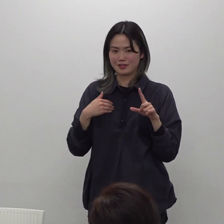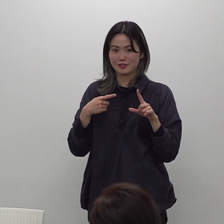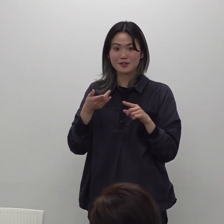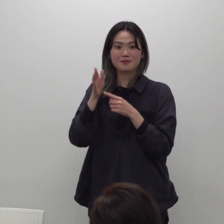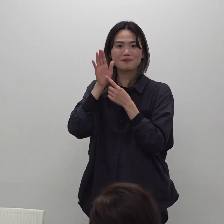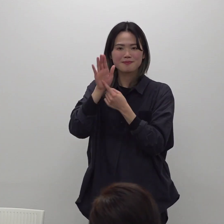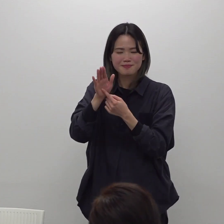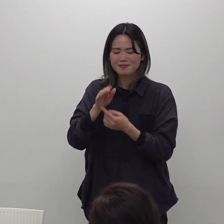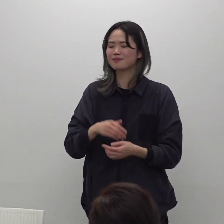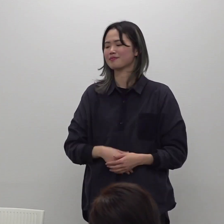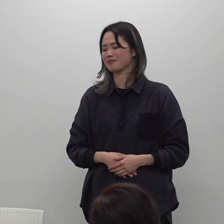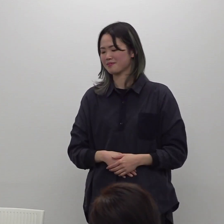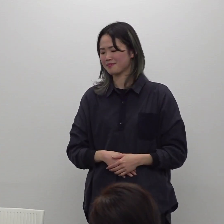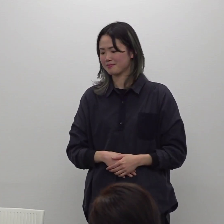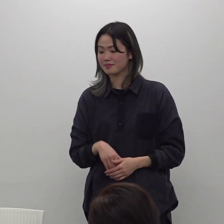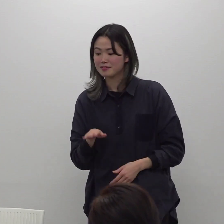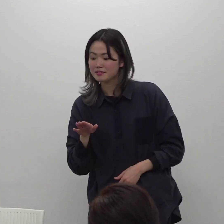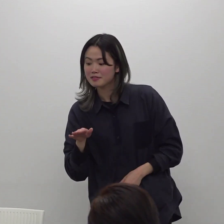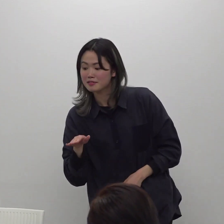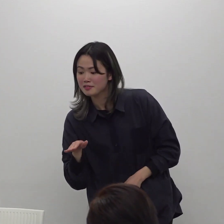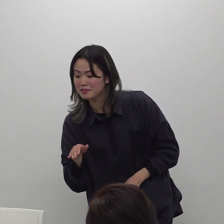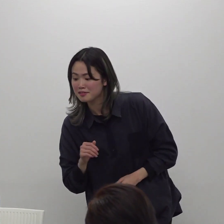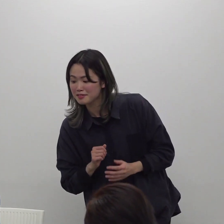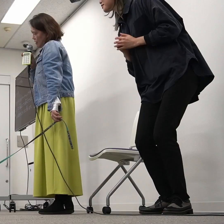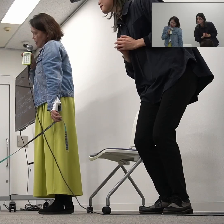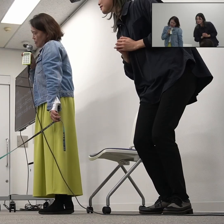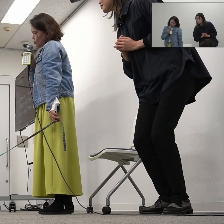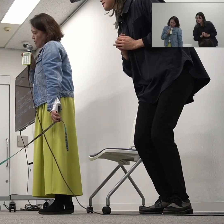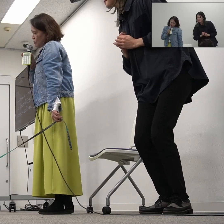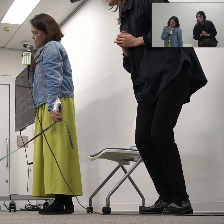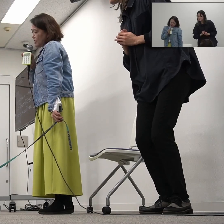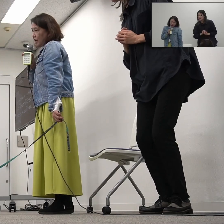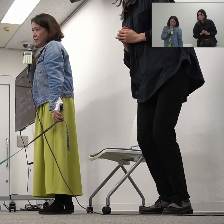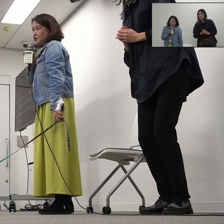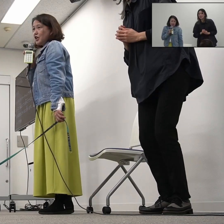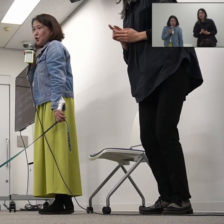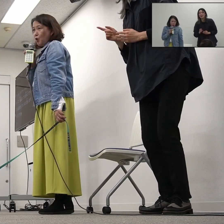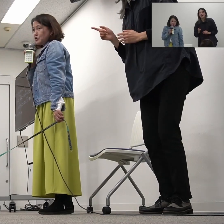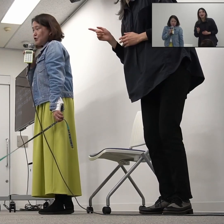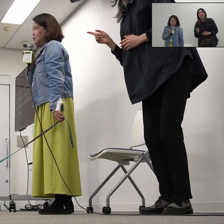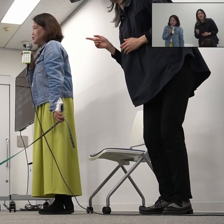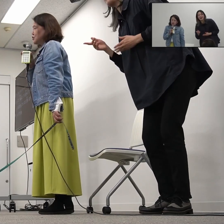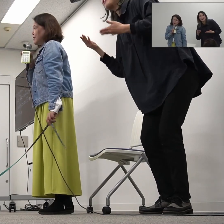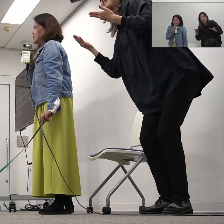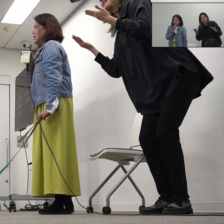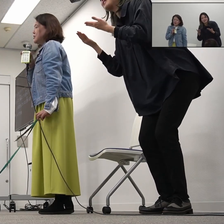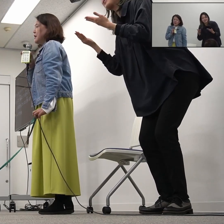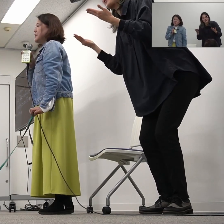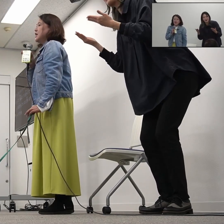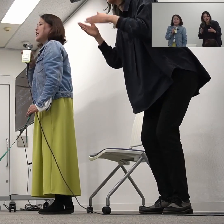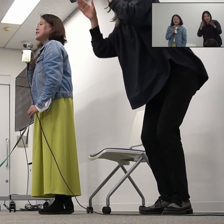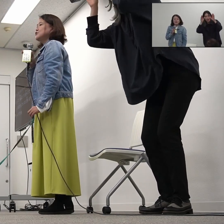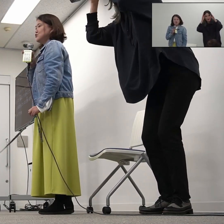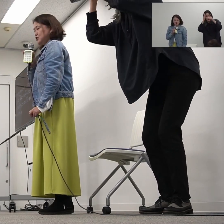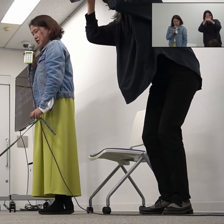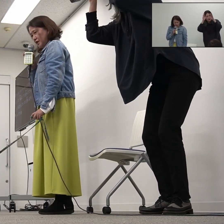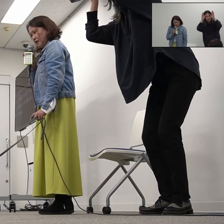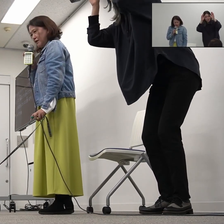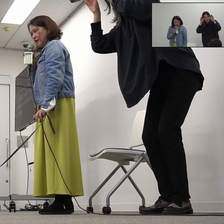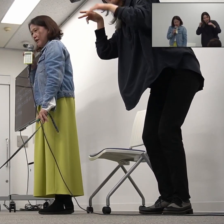チャンプさん とてもじゃないですけどお仕事するワンちゃんには見えないですし